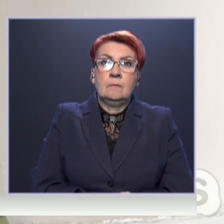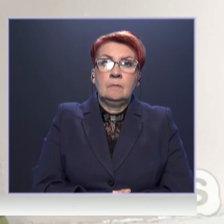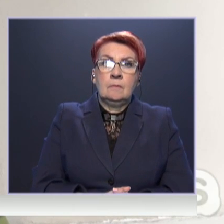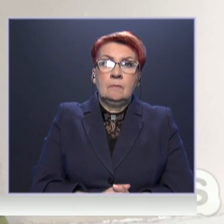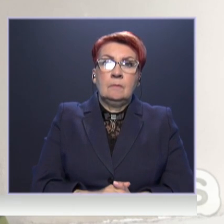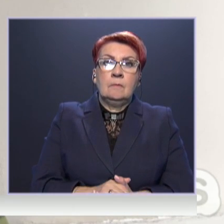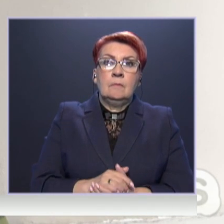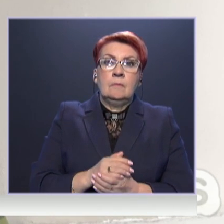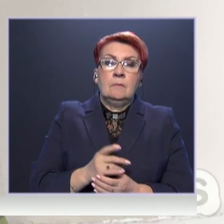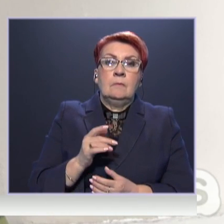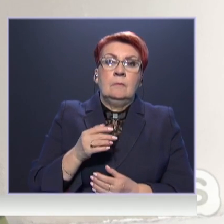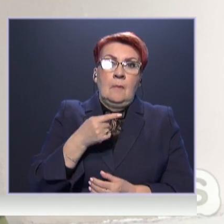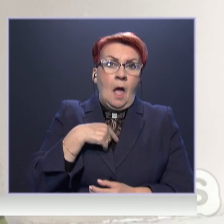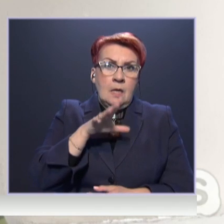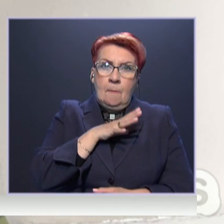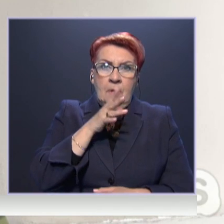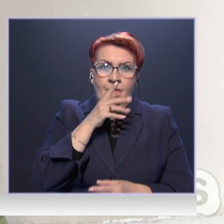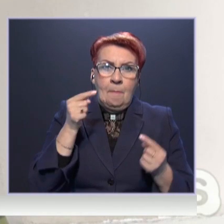месте разрешенное время без всяких ответов был